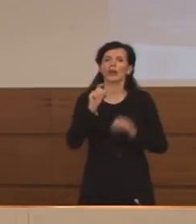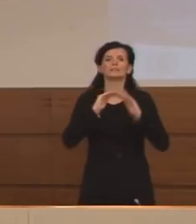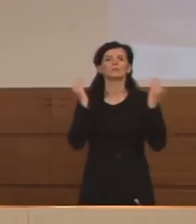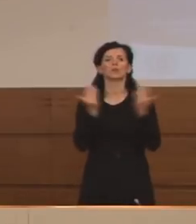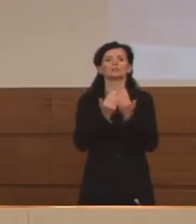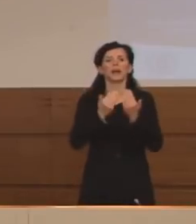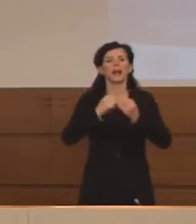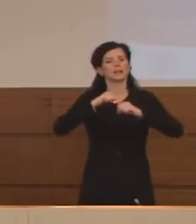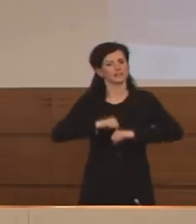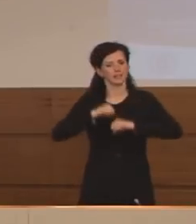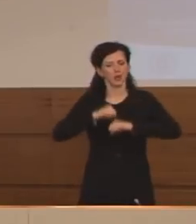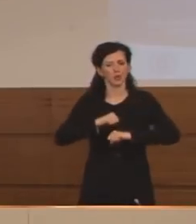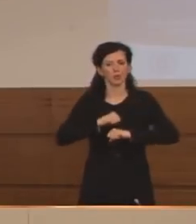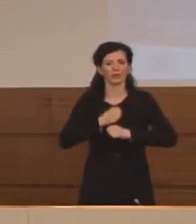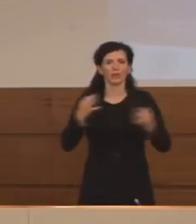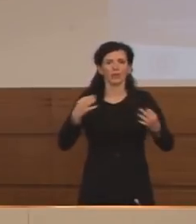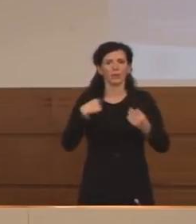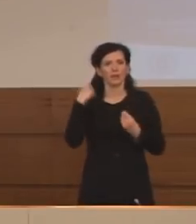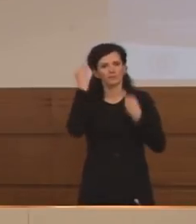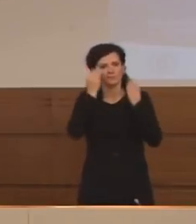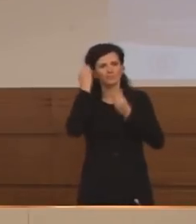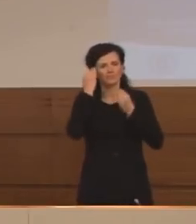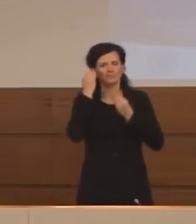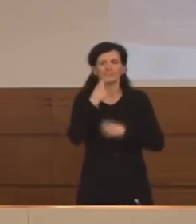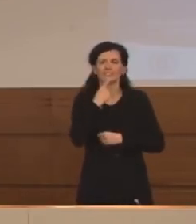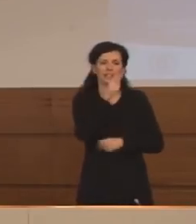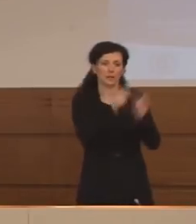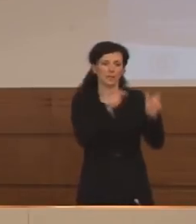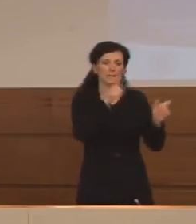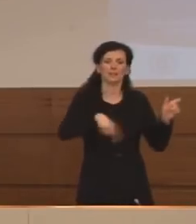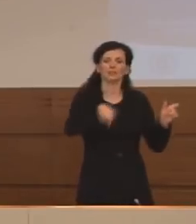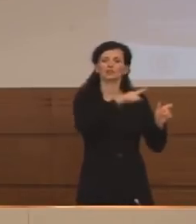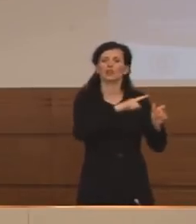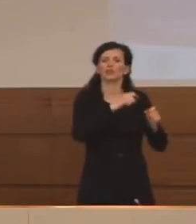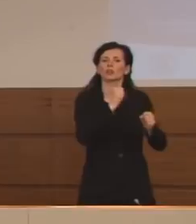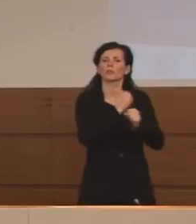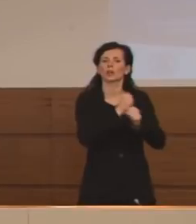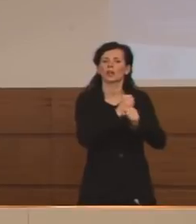Il mio pensiero va agli operatori del sistema sanitario, del Servizio Sanitario